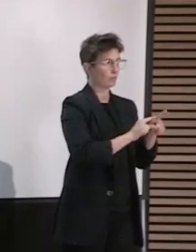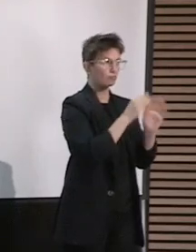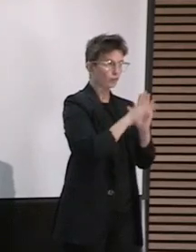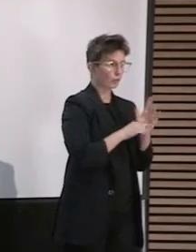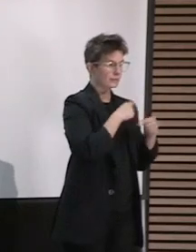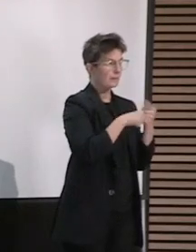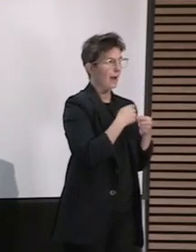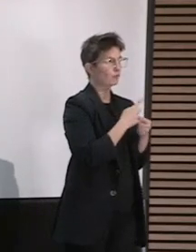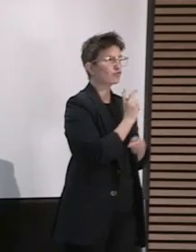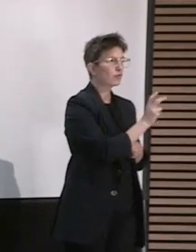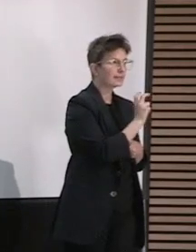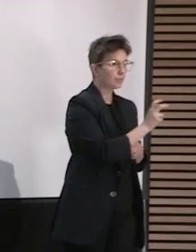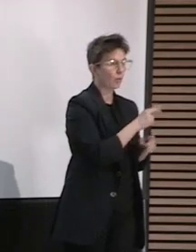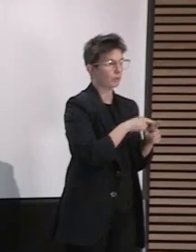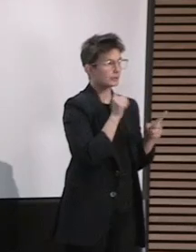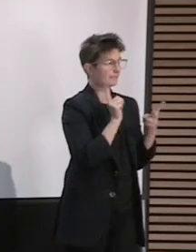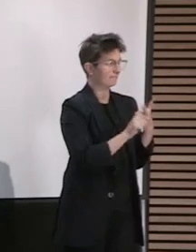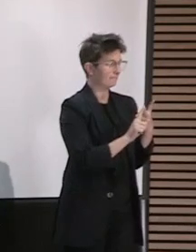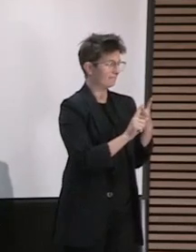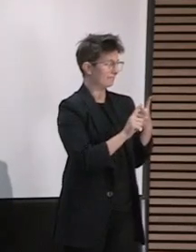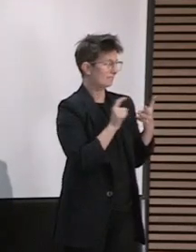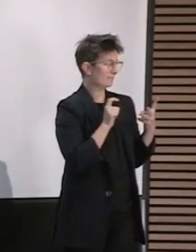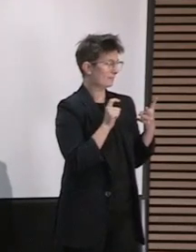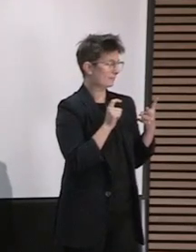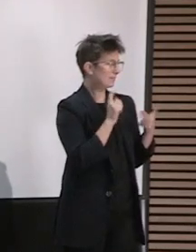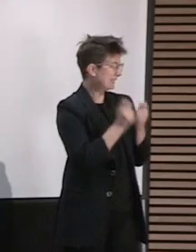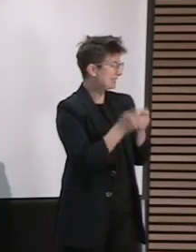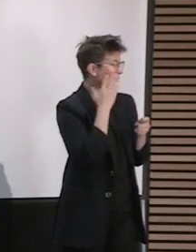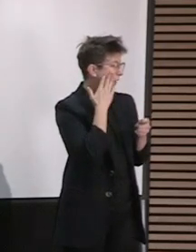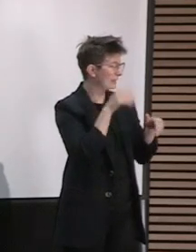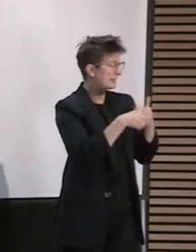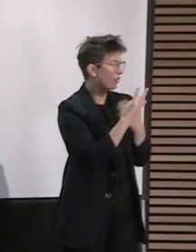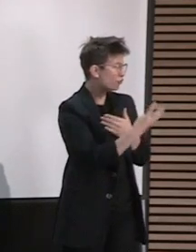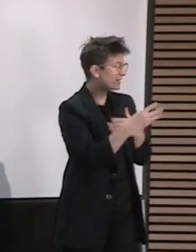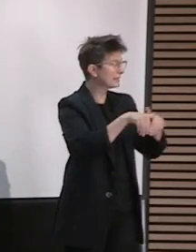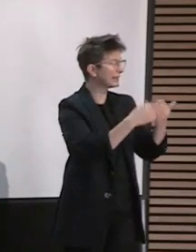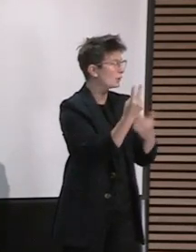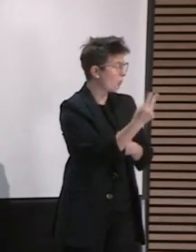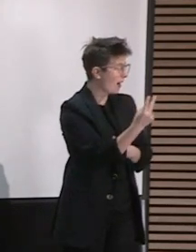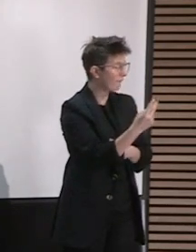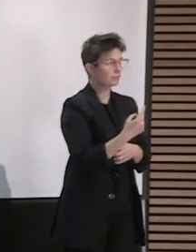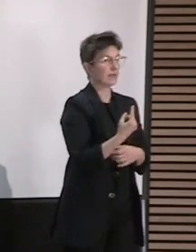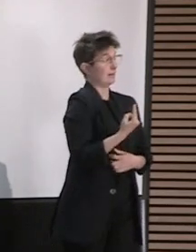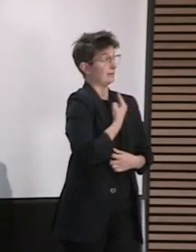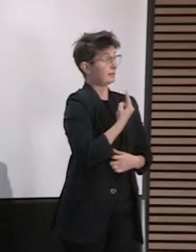ana i nga tiwhikete. Engari ko te mea kaore ke rereke ko te